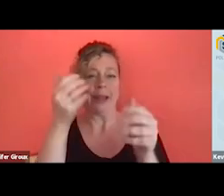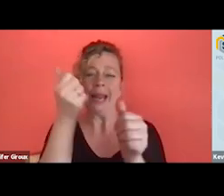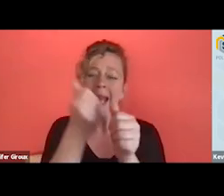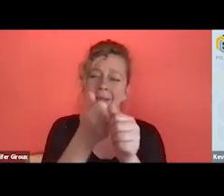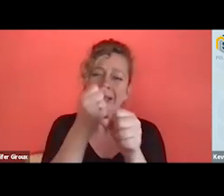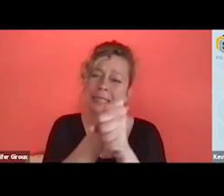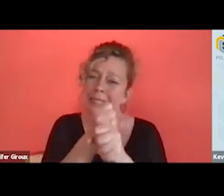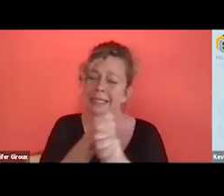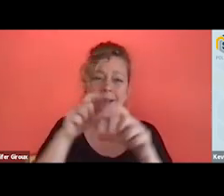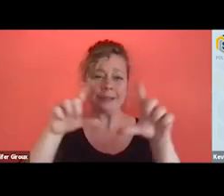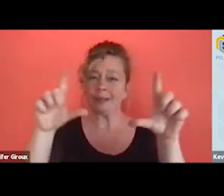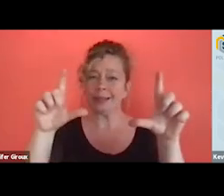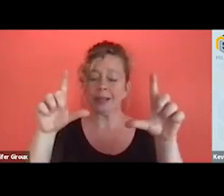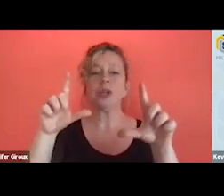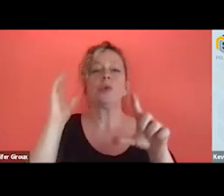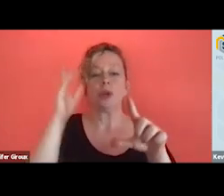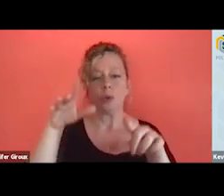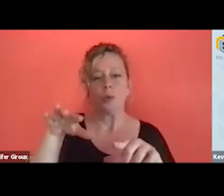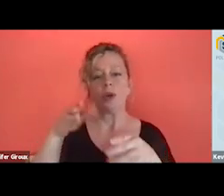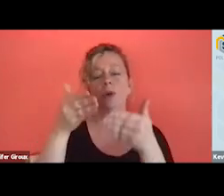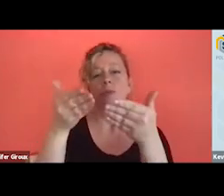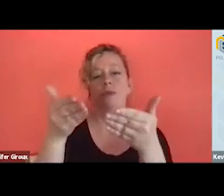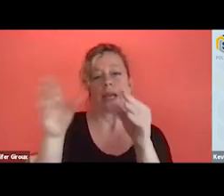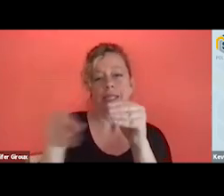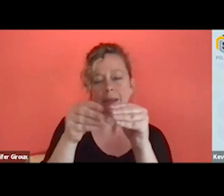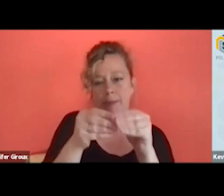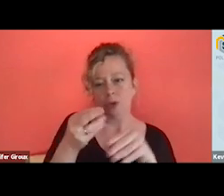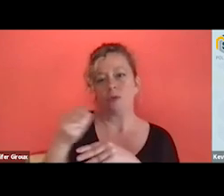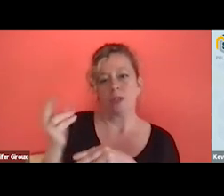les proporcionaremos algunos hallazgos clave e incluiremos recursos complementarios en nuestro sitio web.